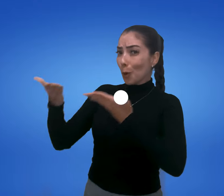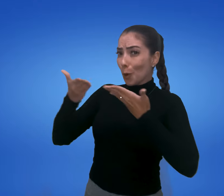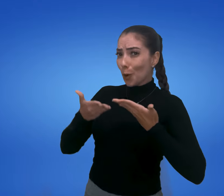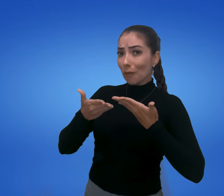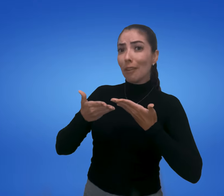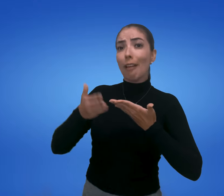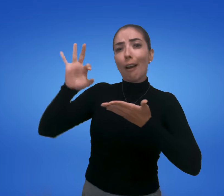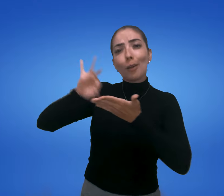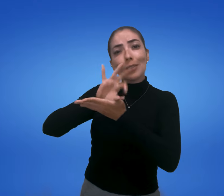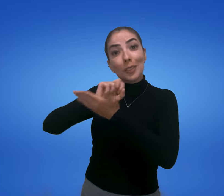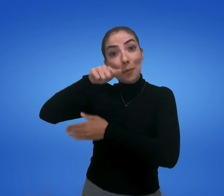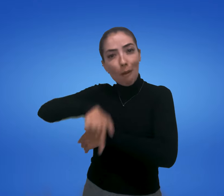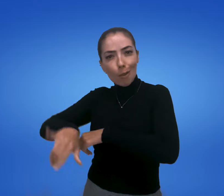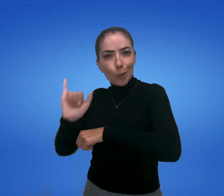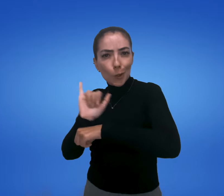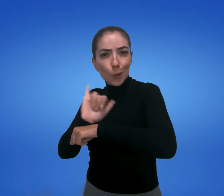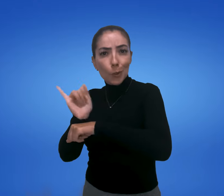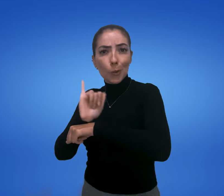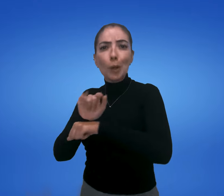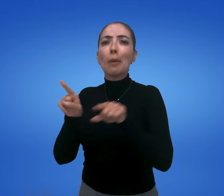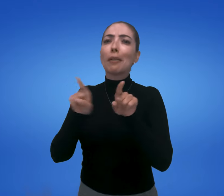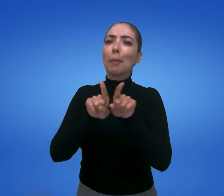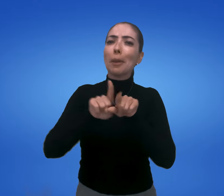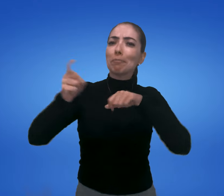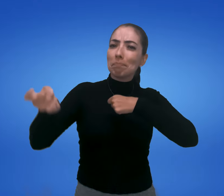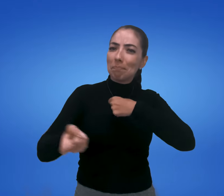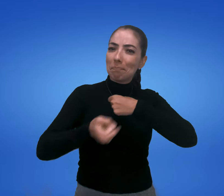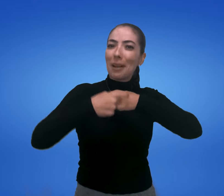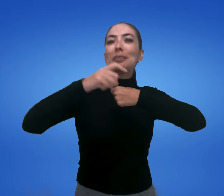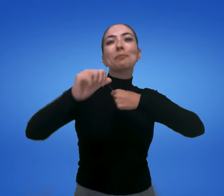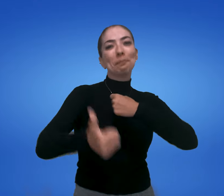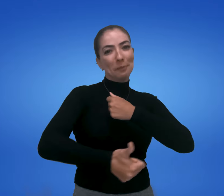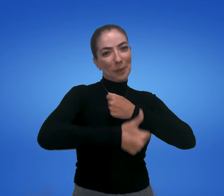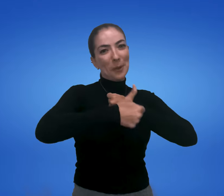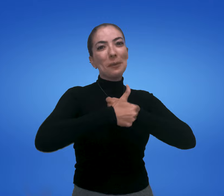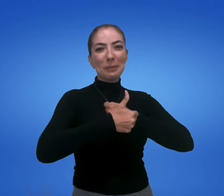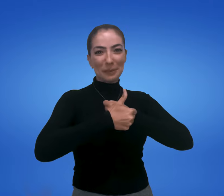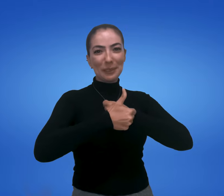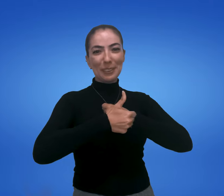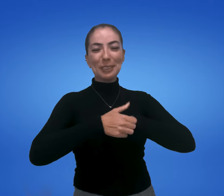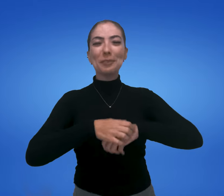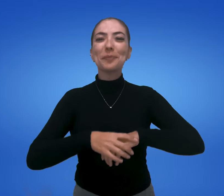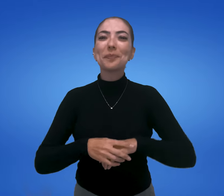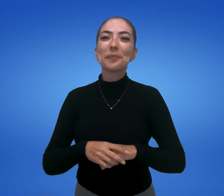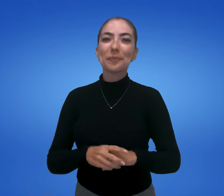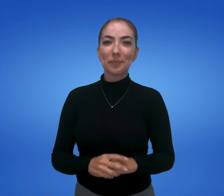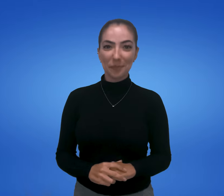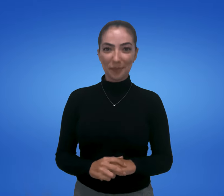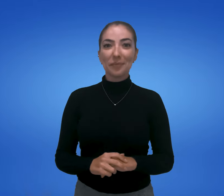mas agora eu convido todo de vocês assim inscreverem aqui no canal e a curtirem esse vídeo